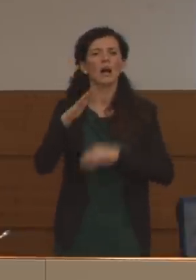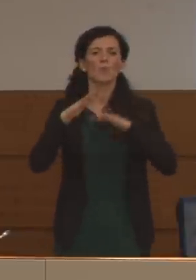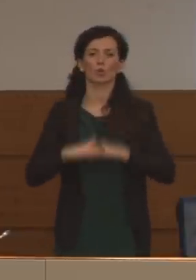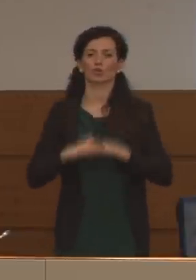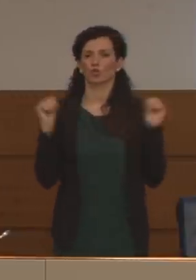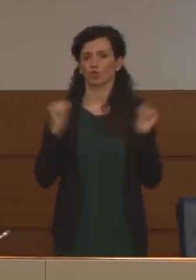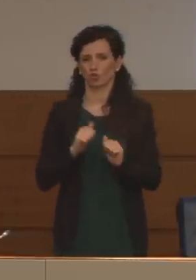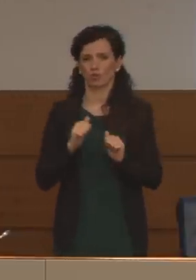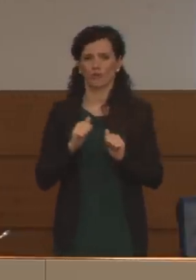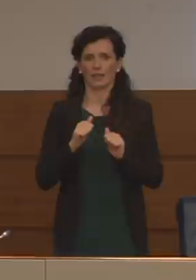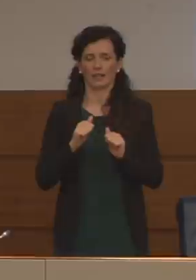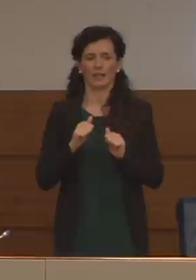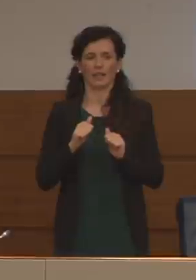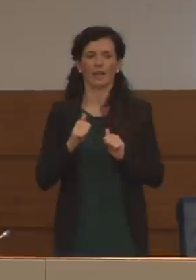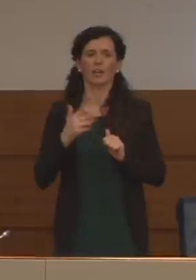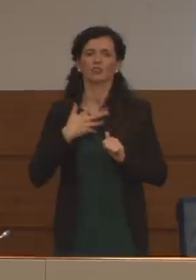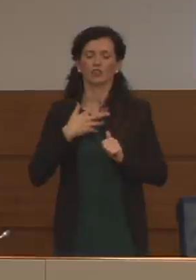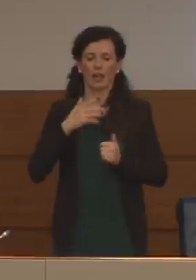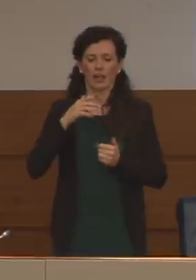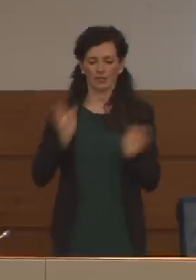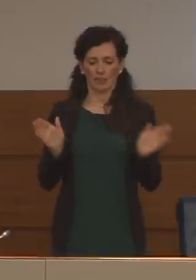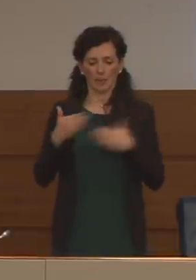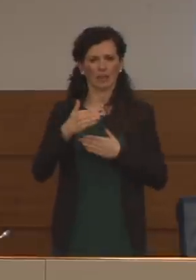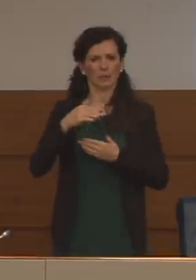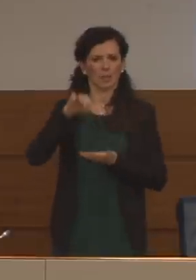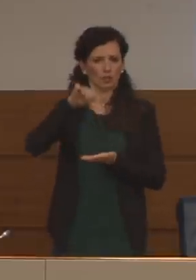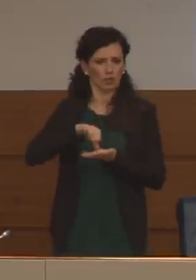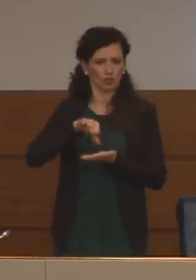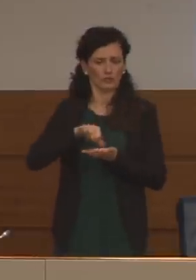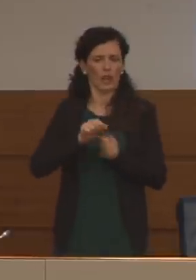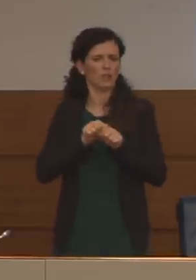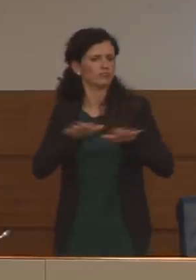un'articolazione con un Dipartimento centrale e poi le protezioni civili